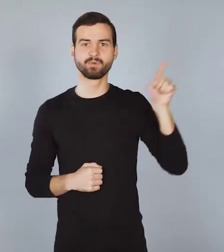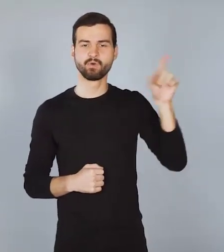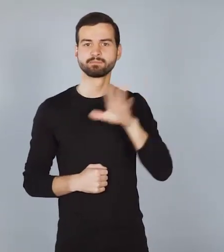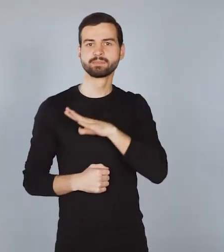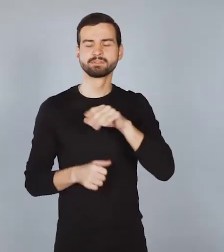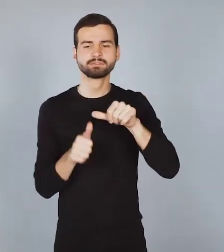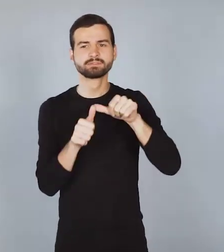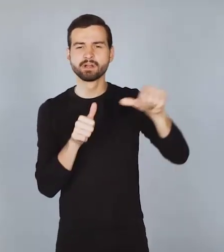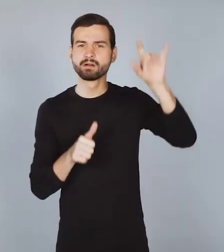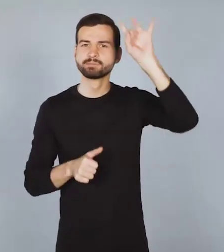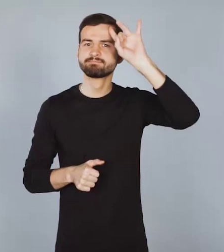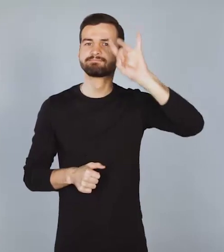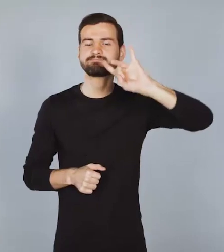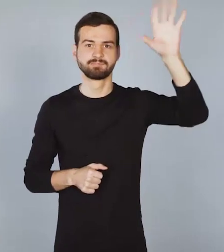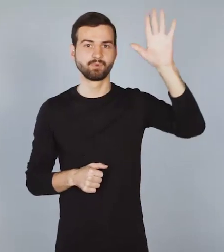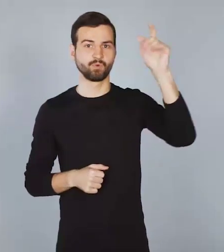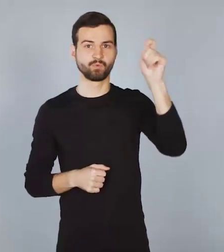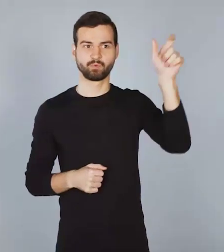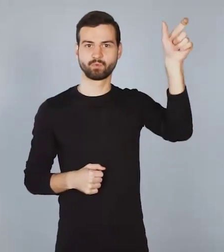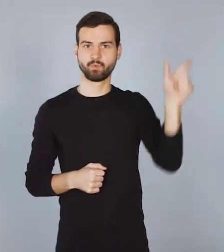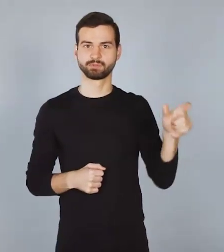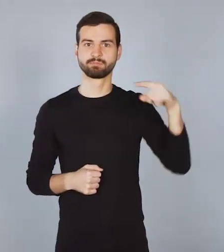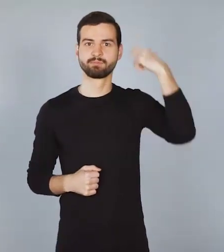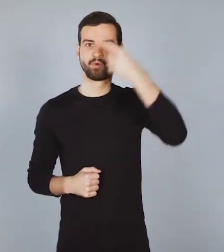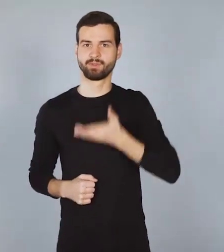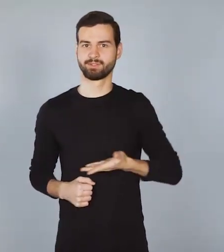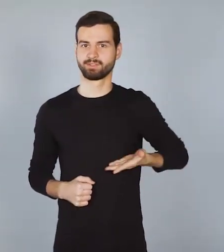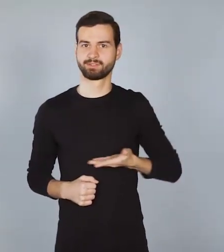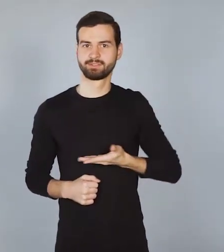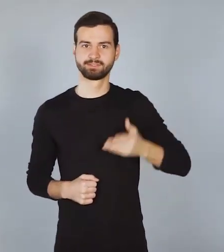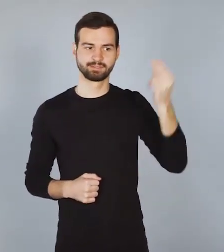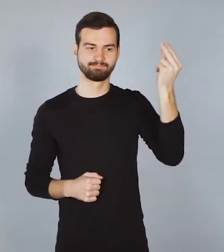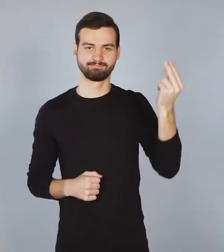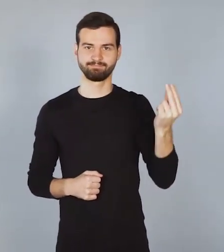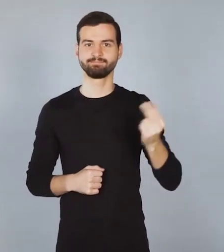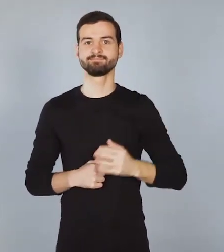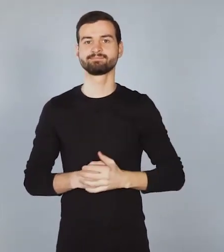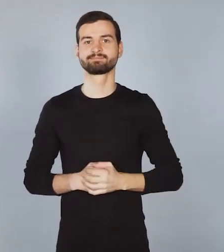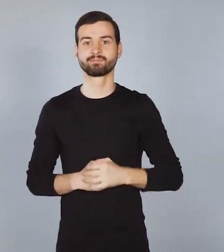он был самым знаменитым портретистом.